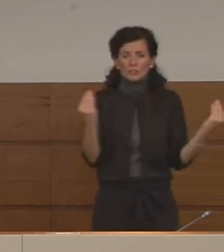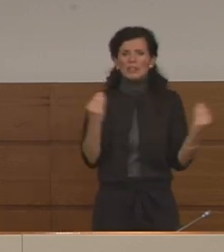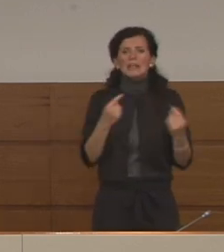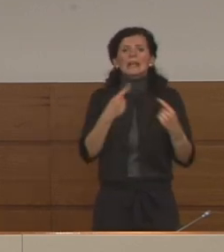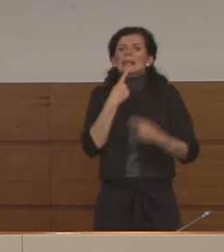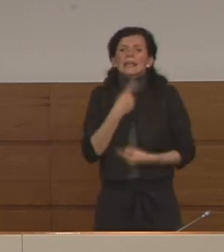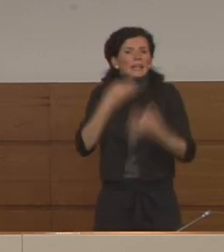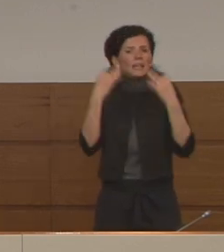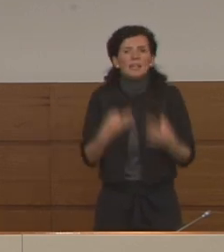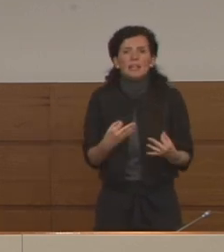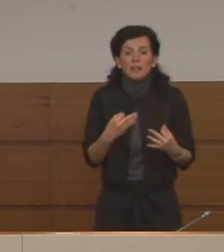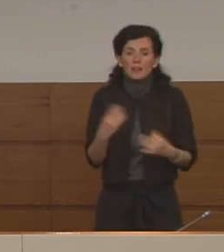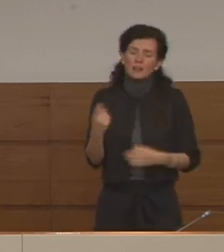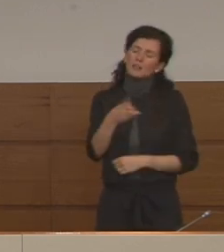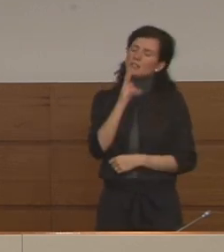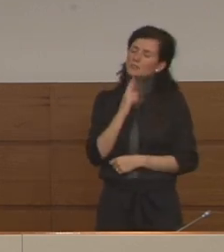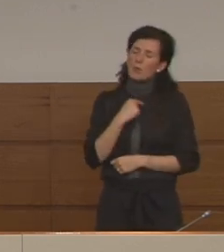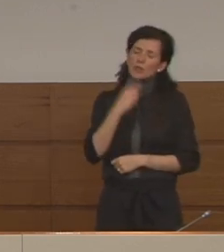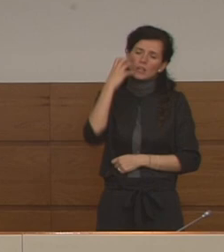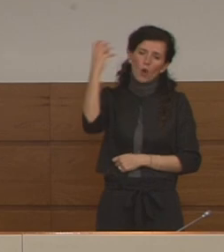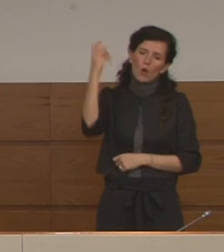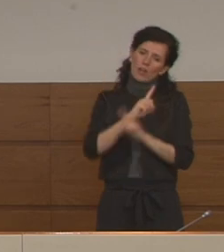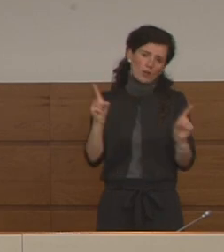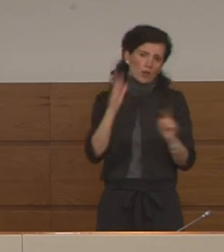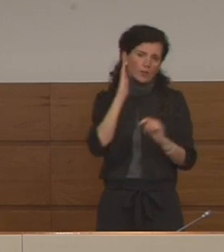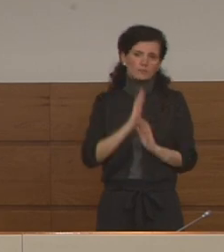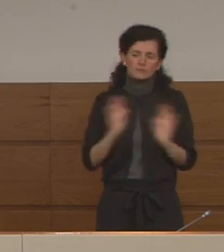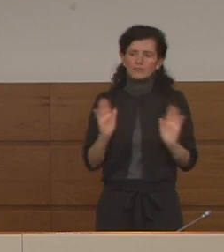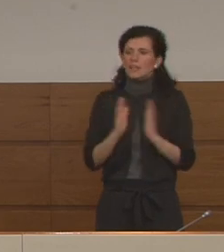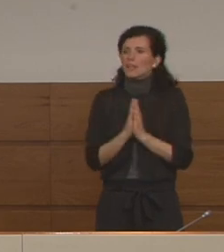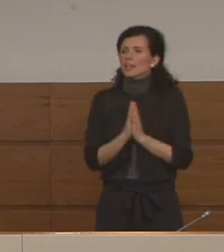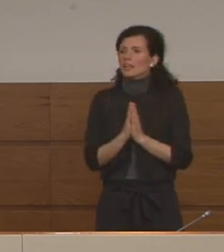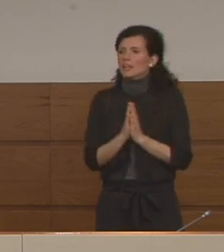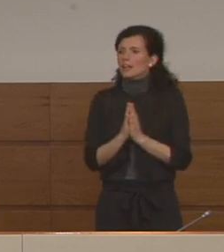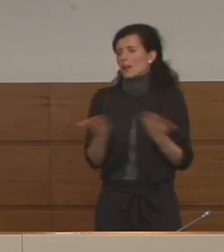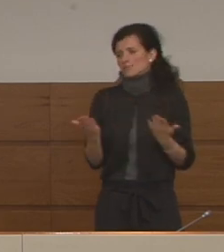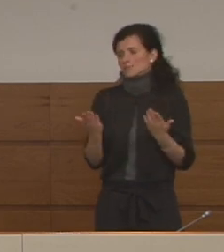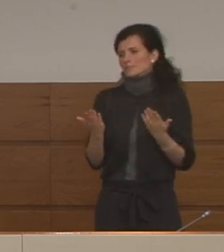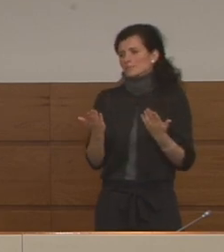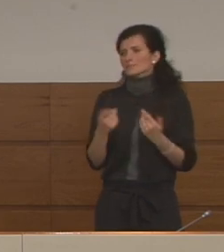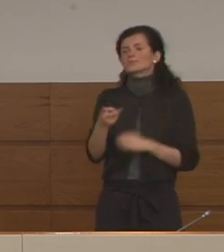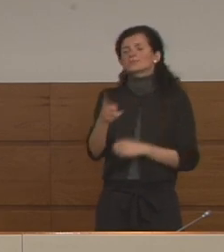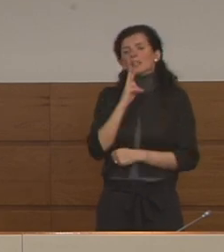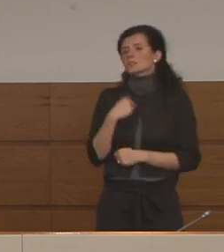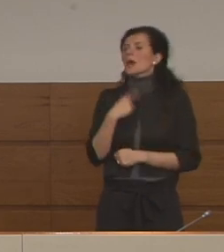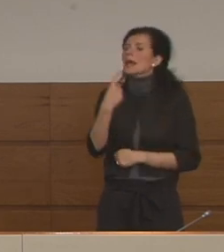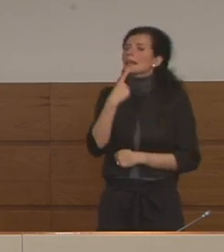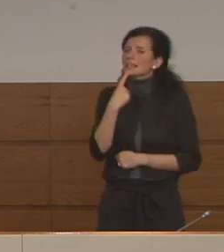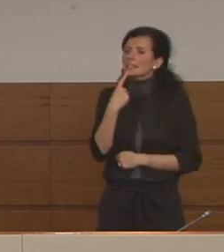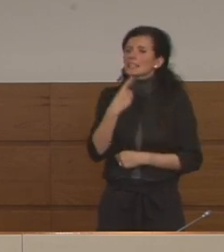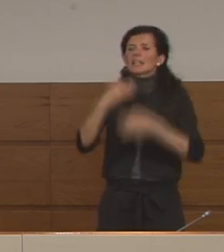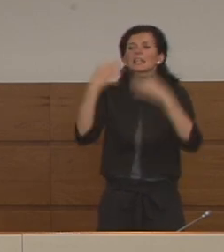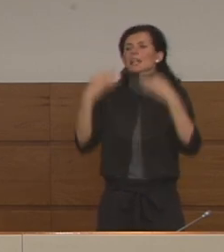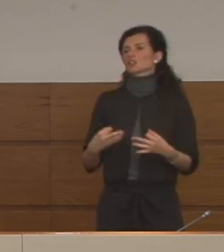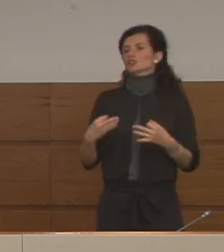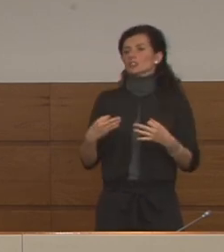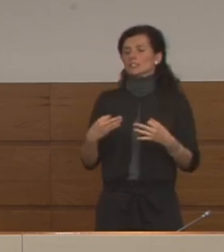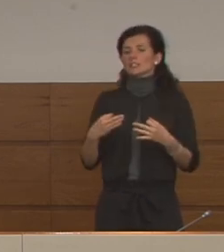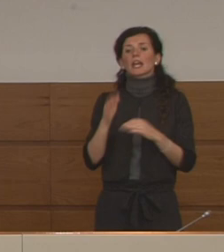Eh vabbè, ma insomma... Noi vogliamo sapere chi deciderà, quando,